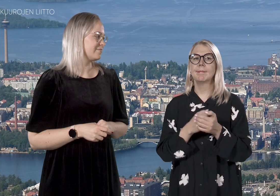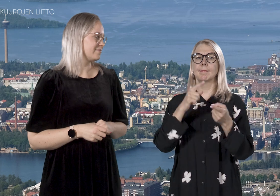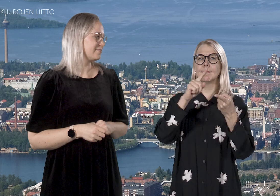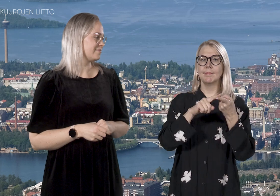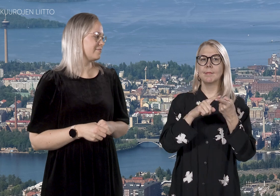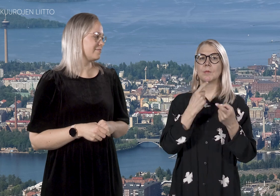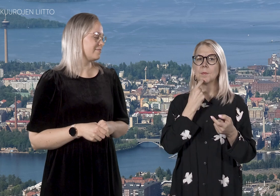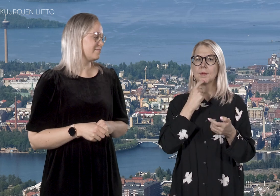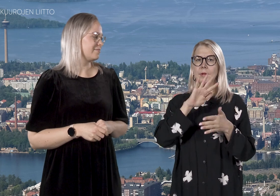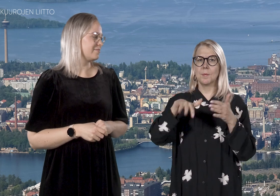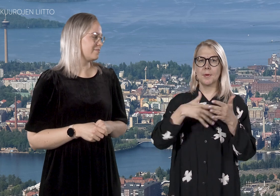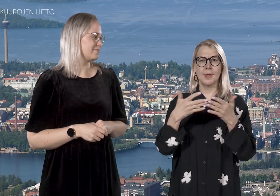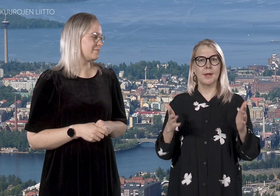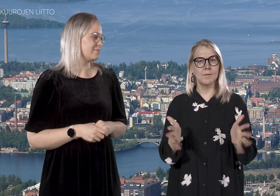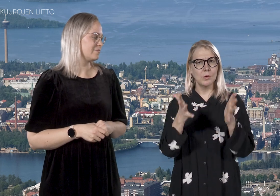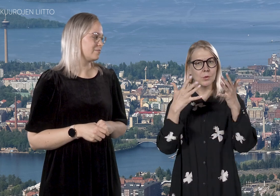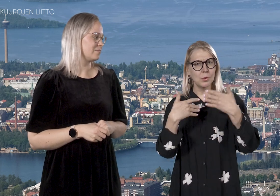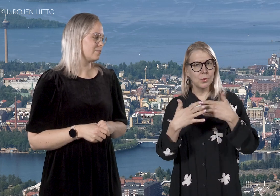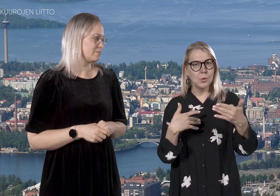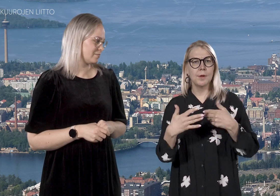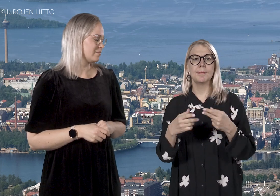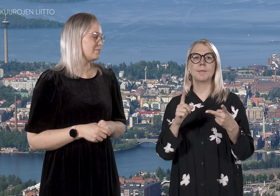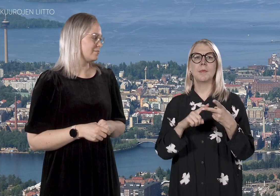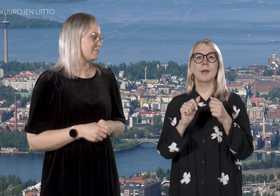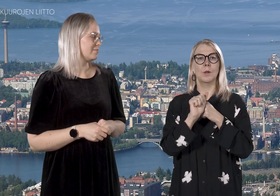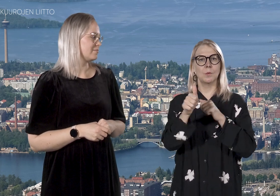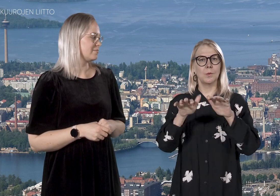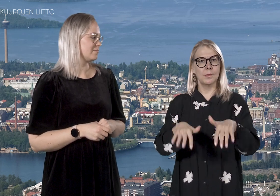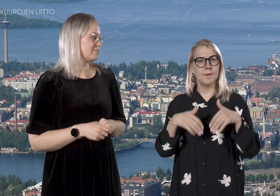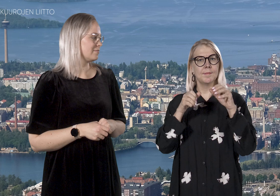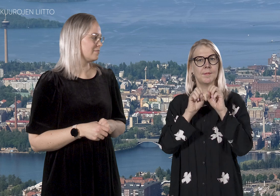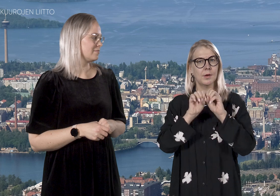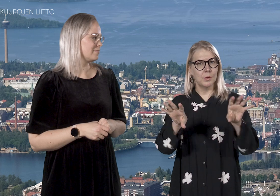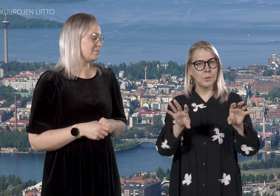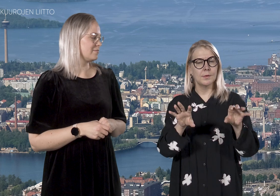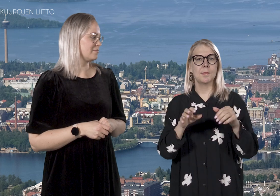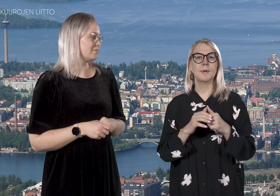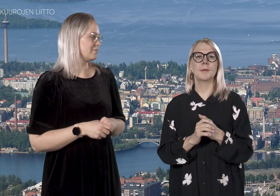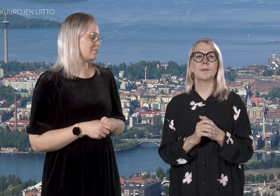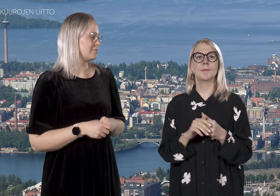suomalaisen viittomakielen elvytystyötä, eduskuntavaaleihin vaikuttamista -